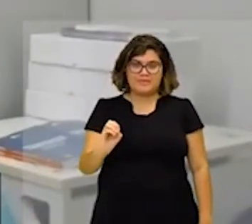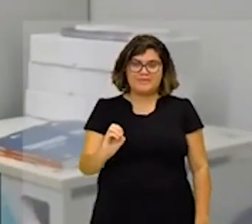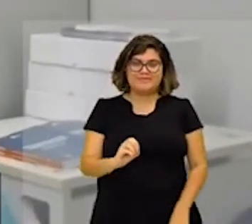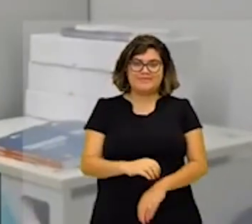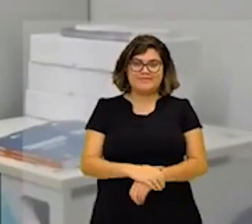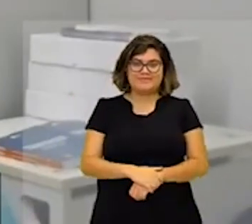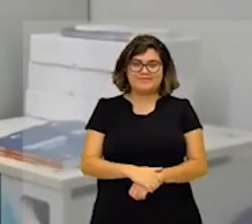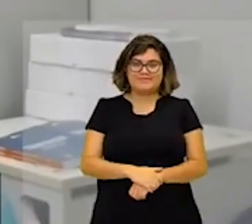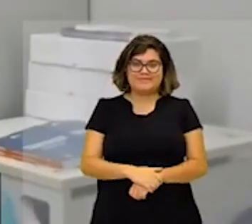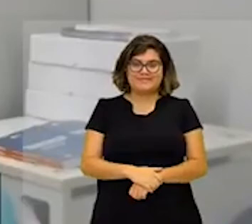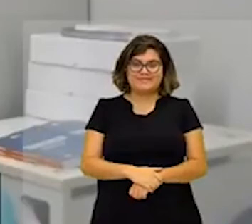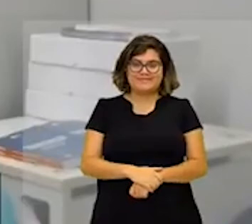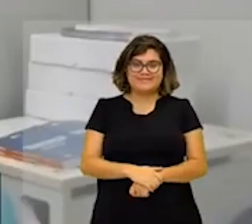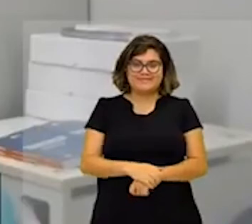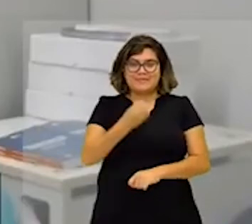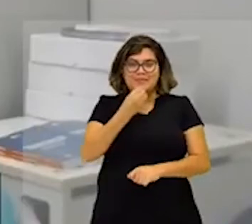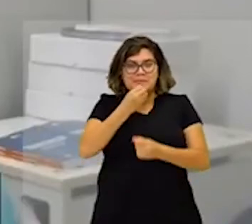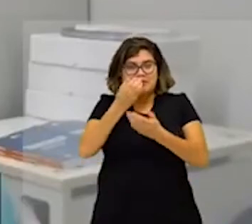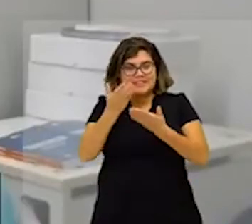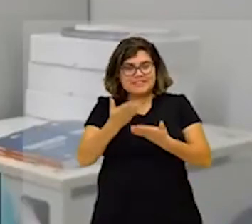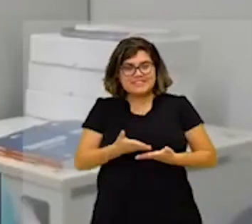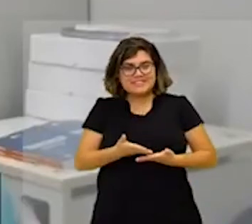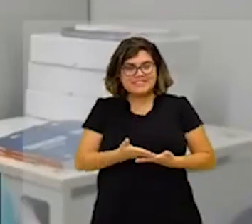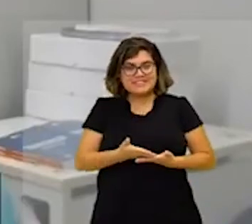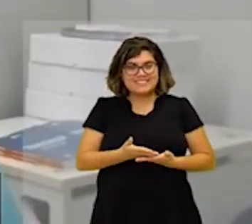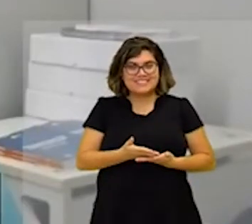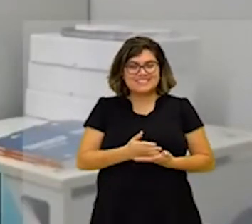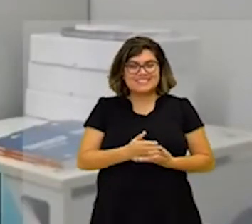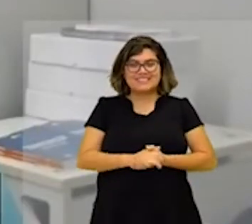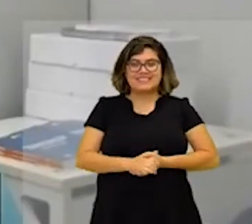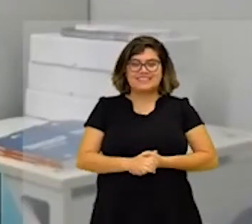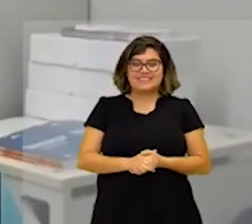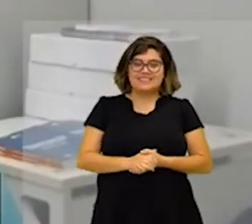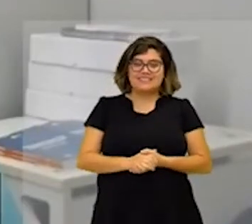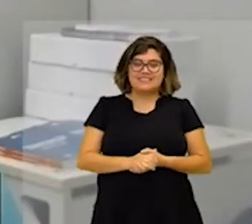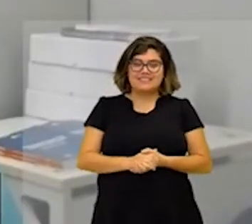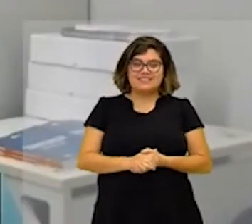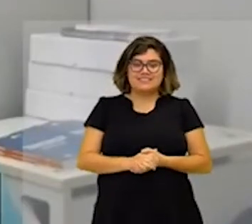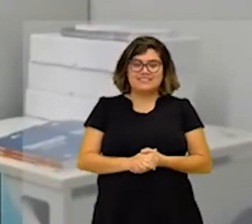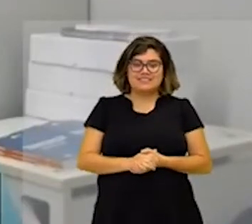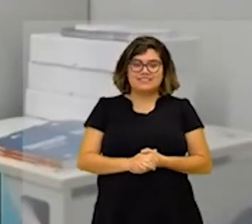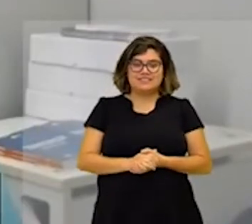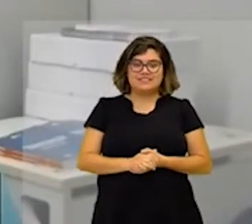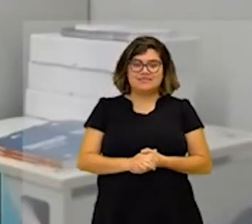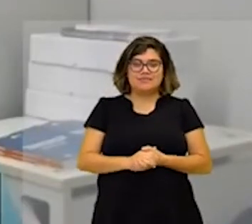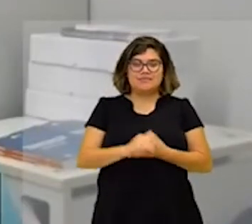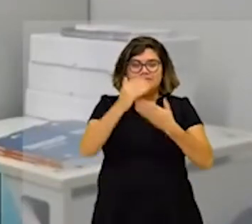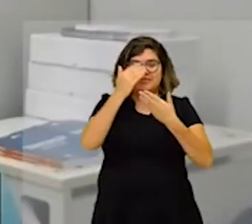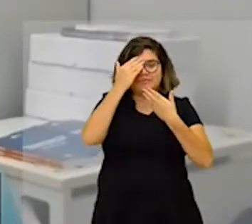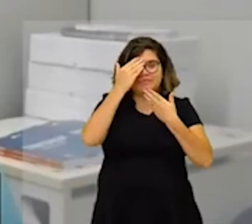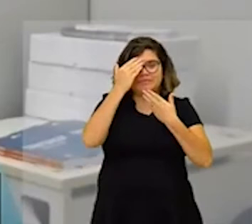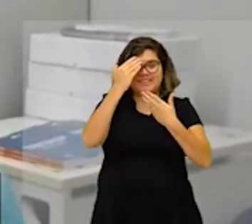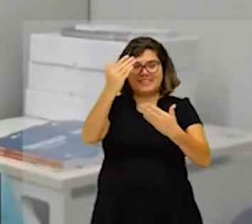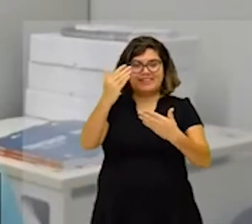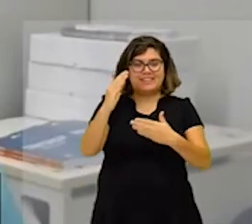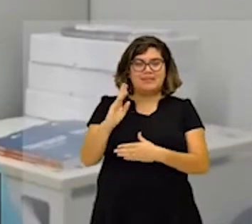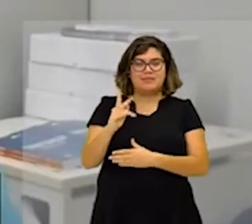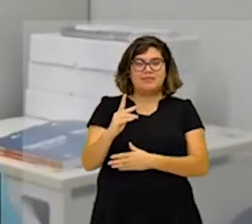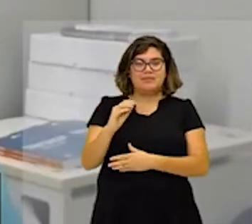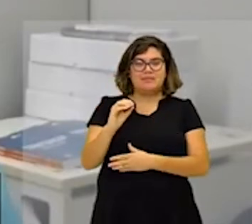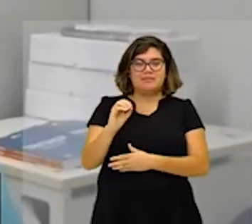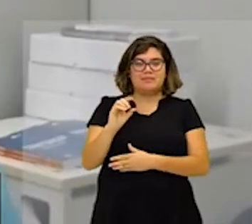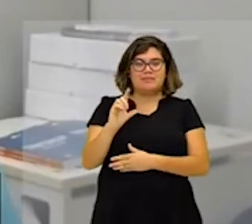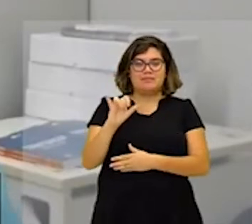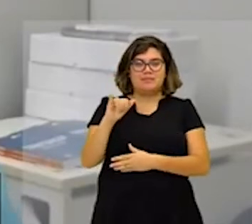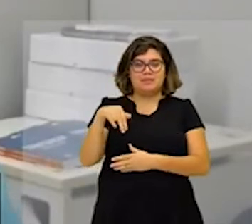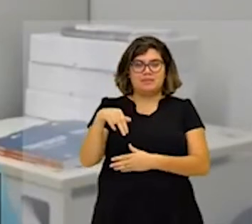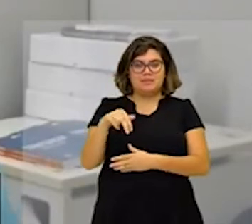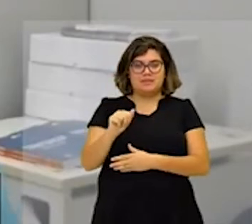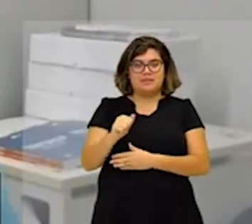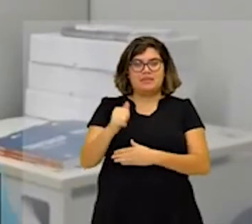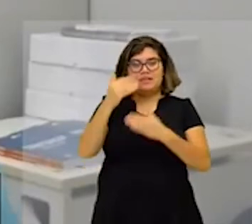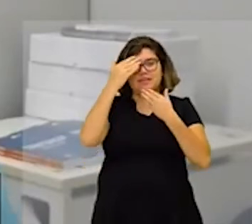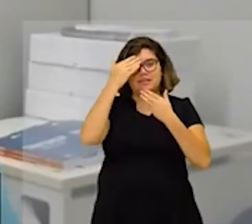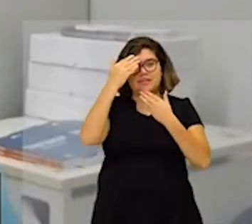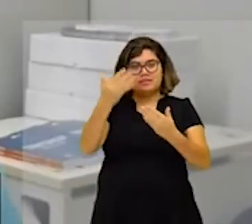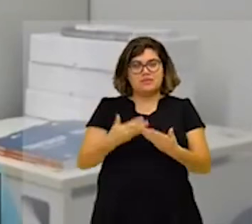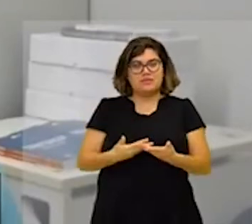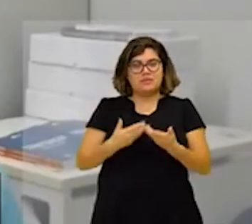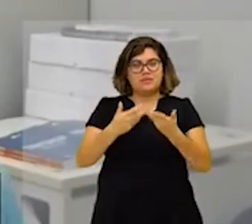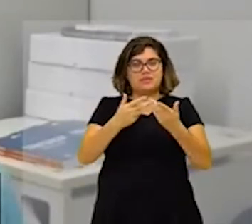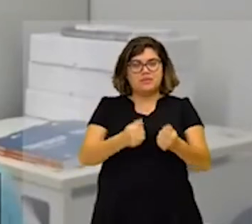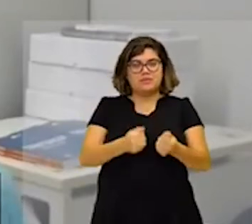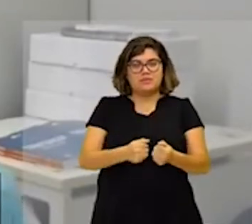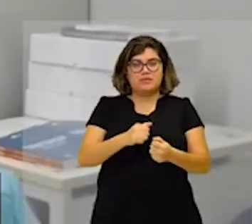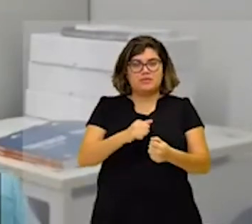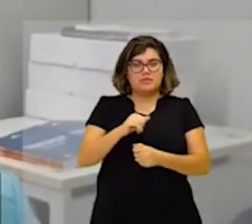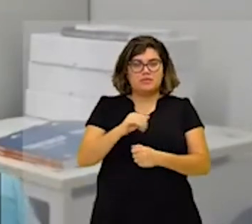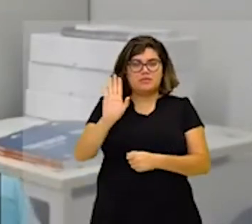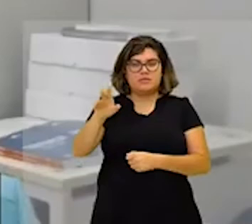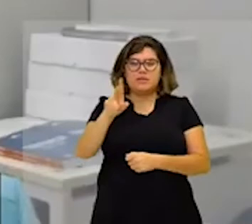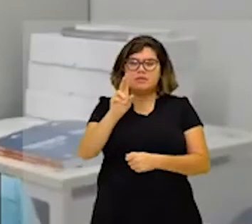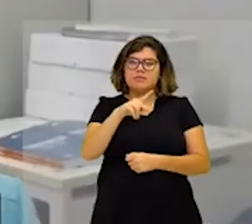Olá seja bem-vindo professor é um Muito obrigado Poliana agradeceu o convite por favor me desculpa